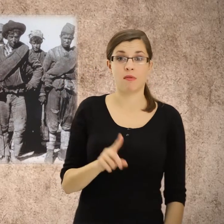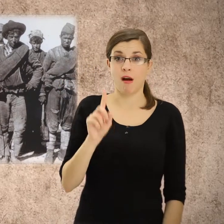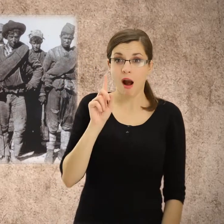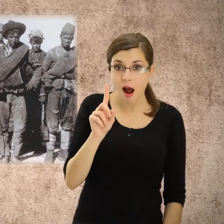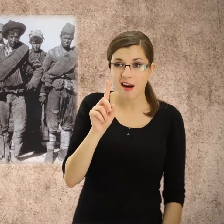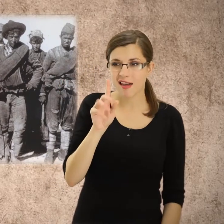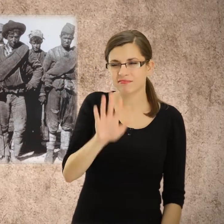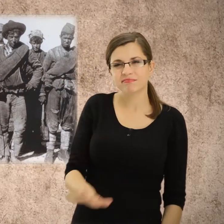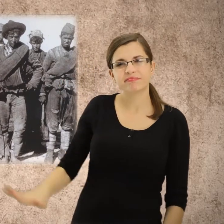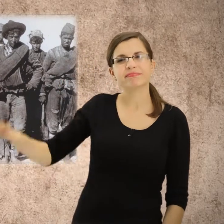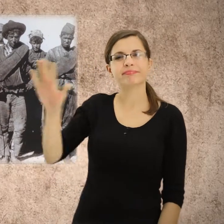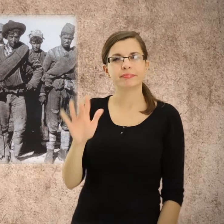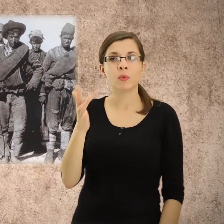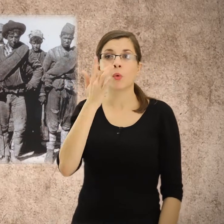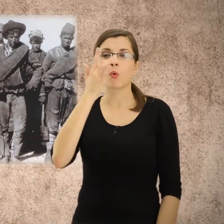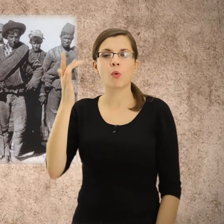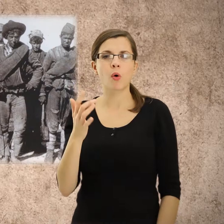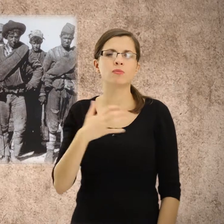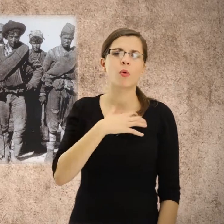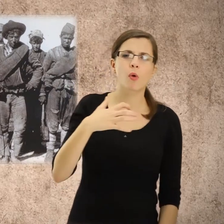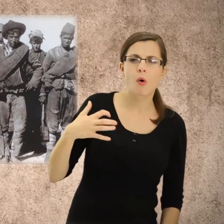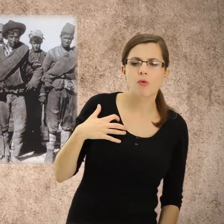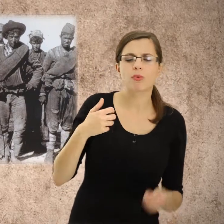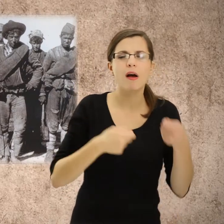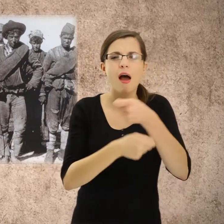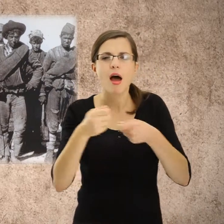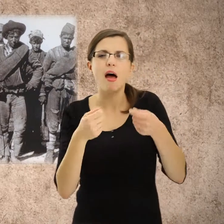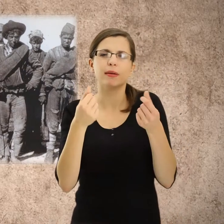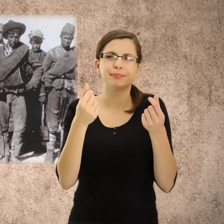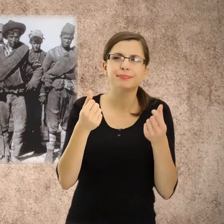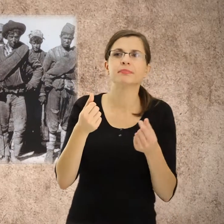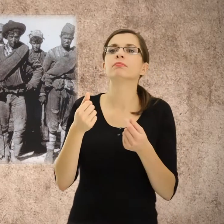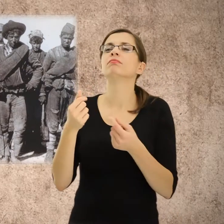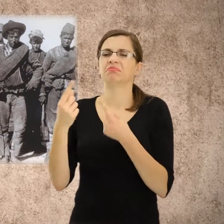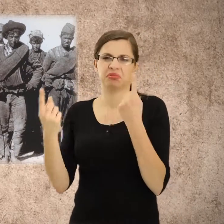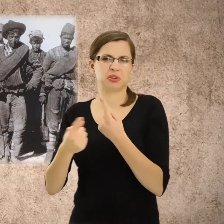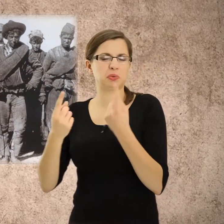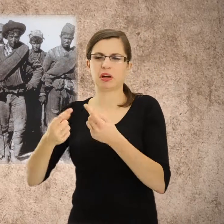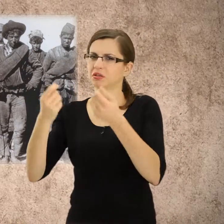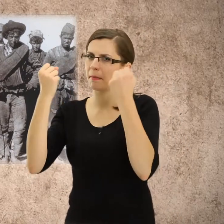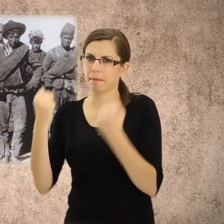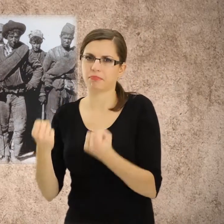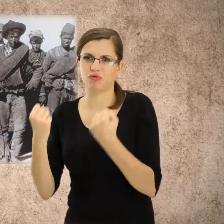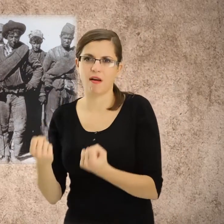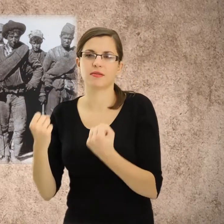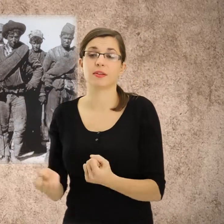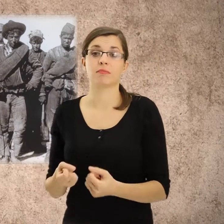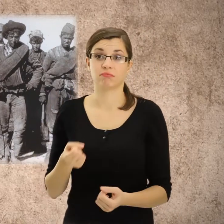ale w Rosji była ciężka sytuacja gospodarcza